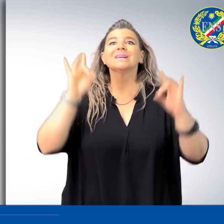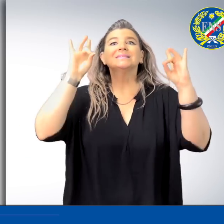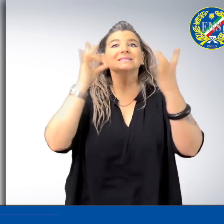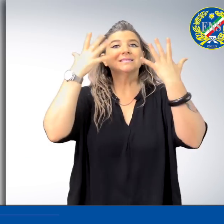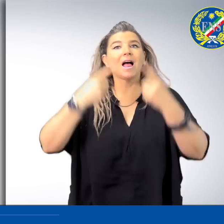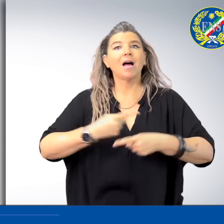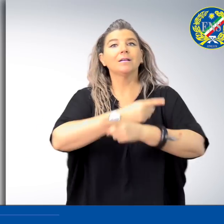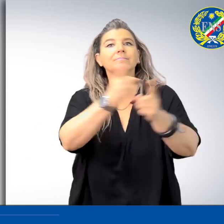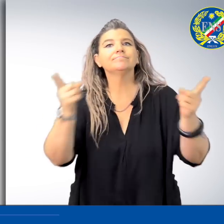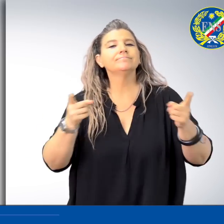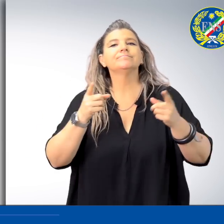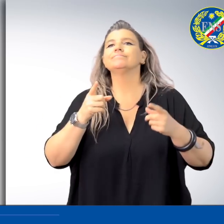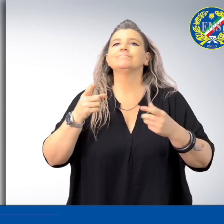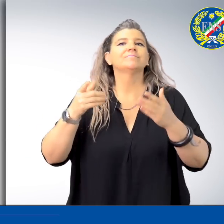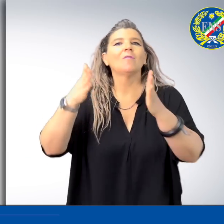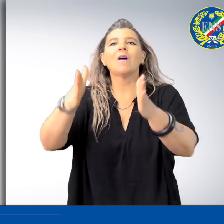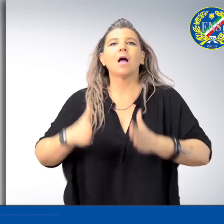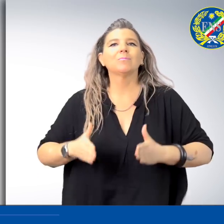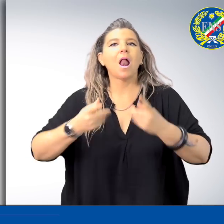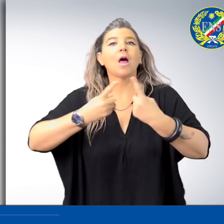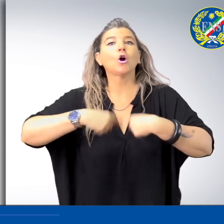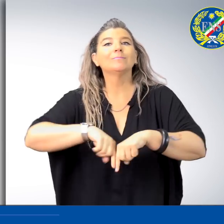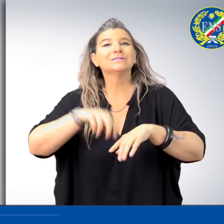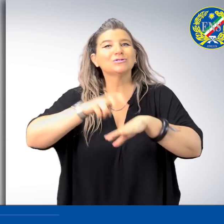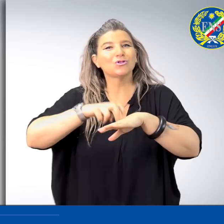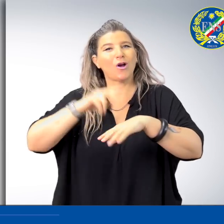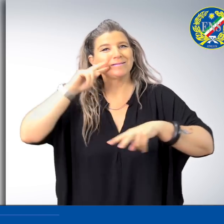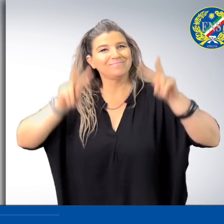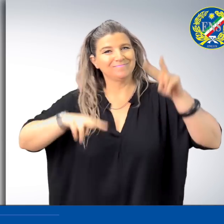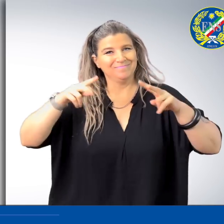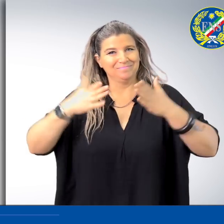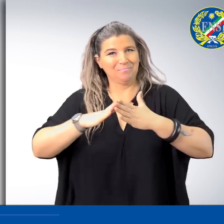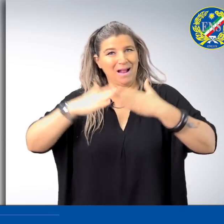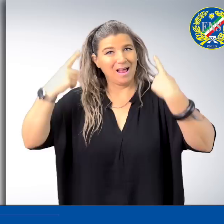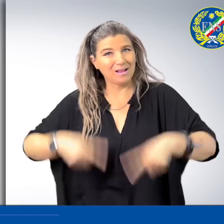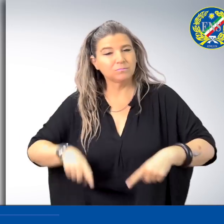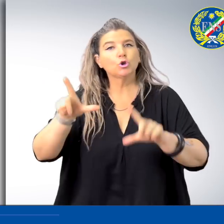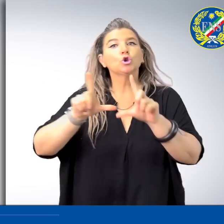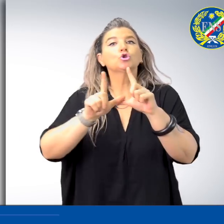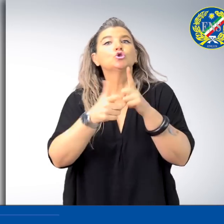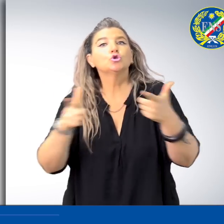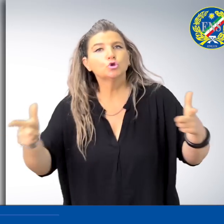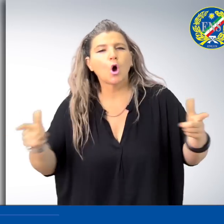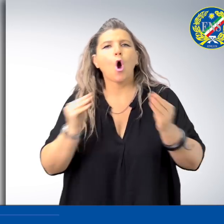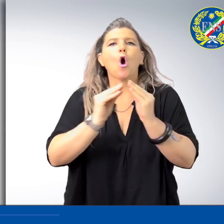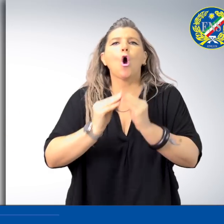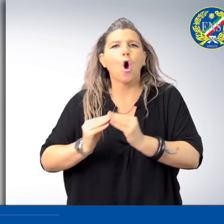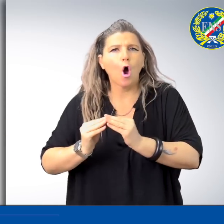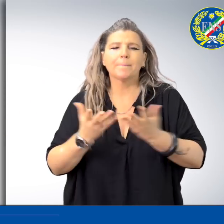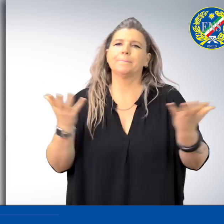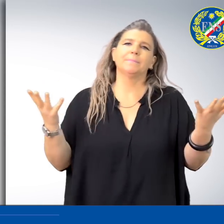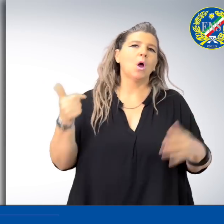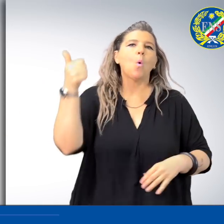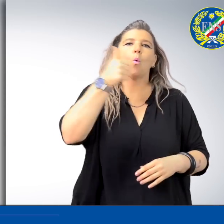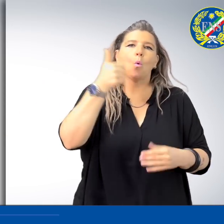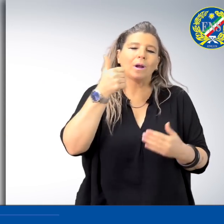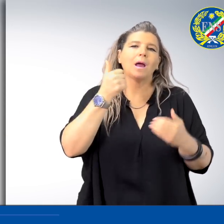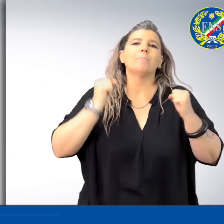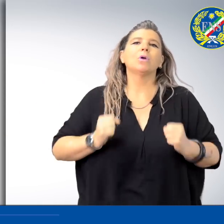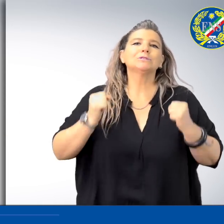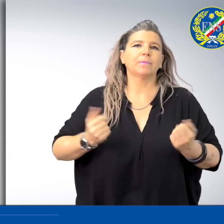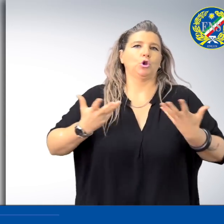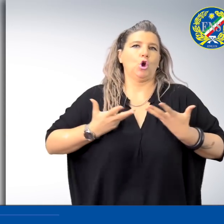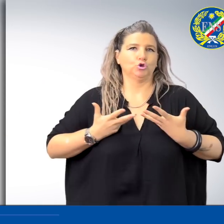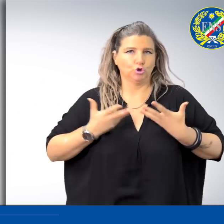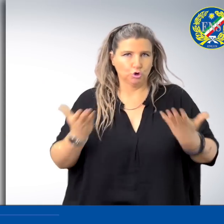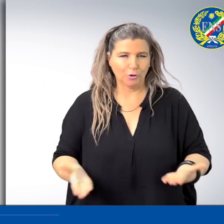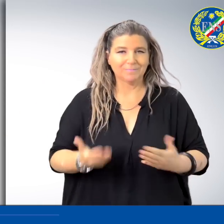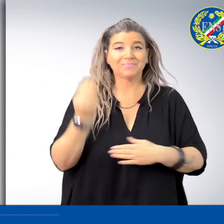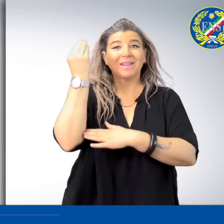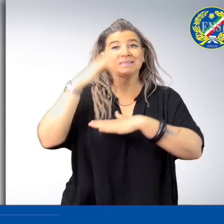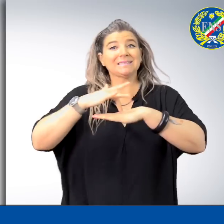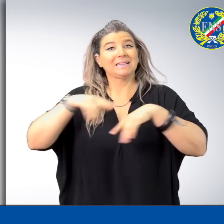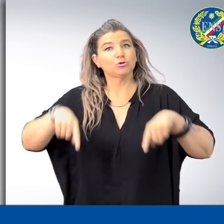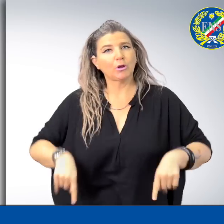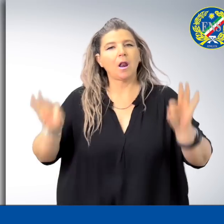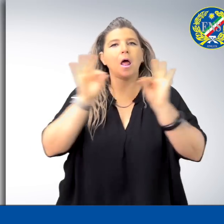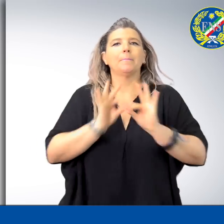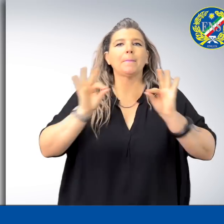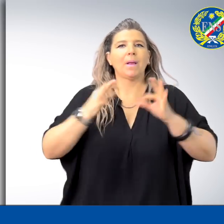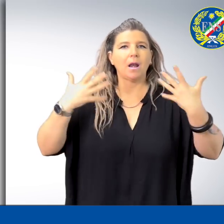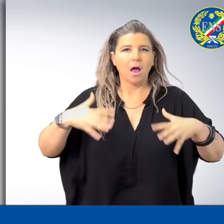Se non avete il verbale di commissione c'è un altra possibilità, la Sede Centrale ENS